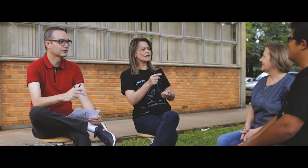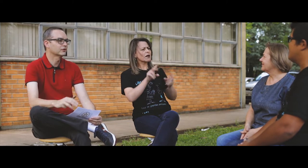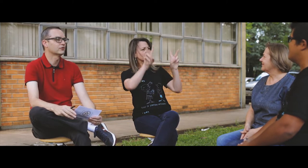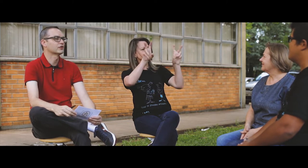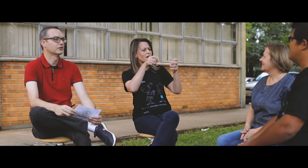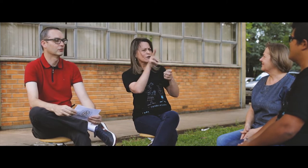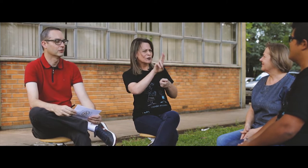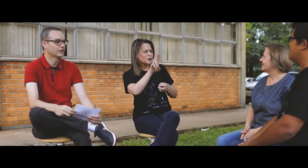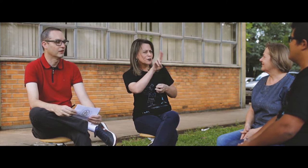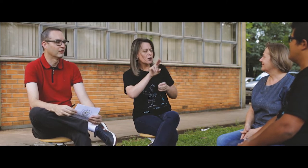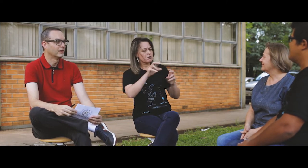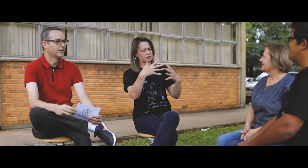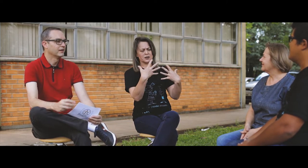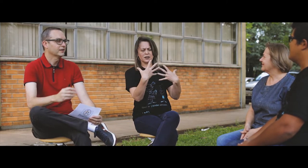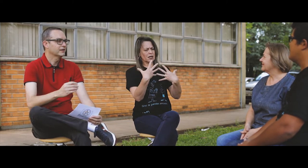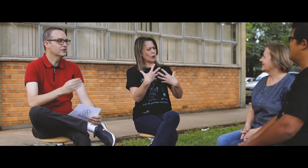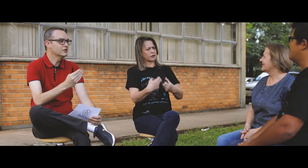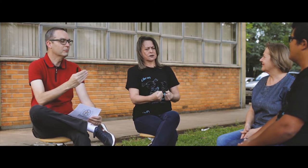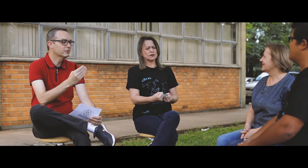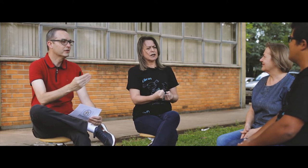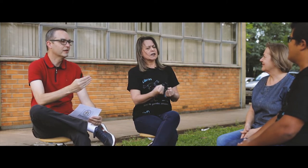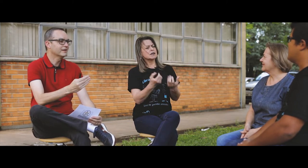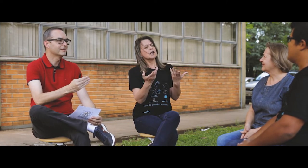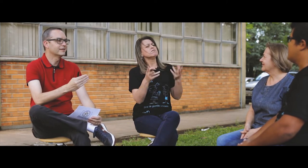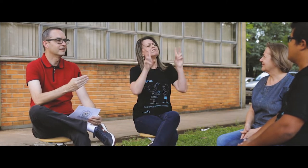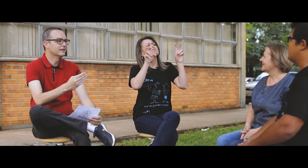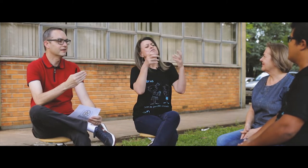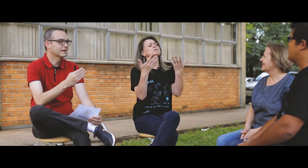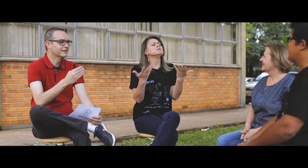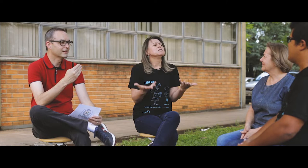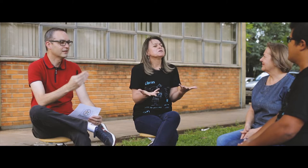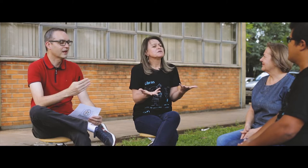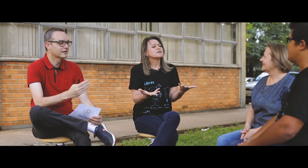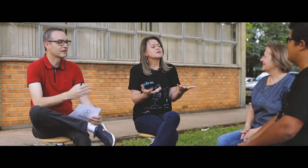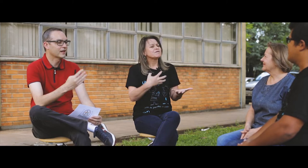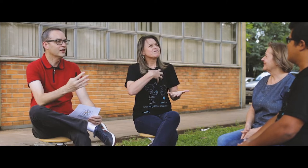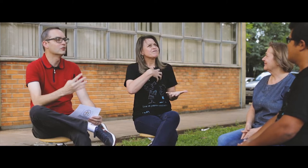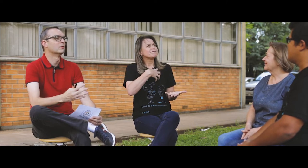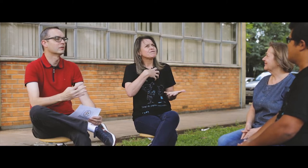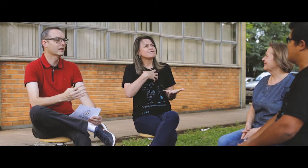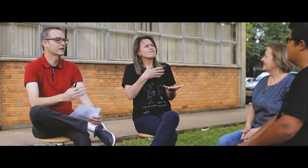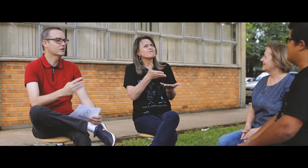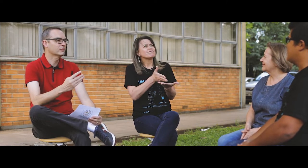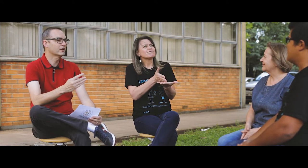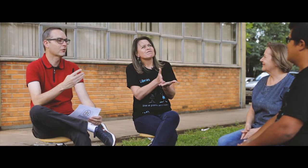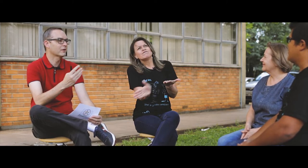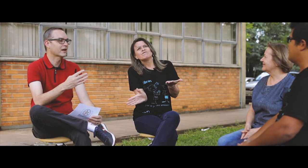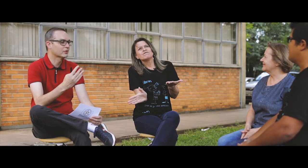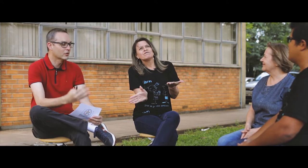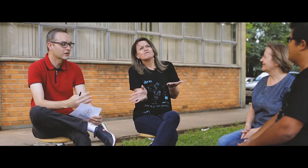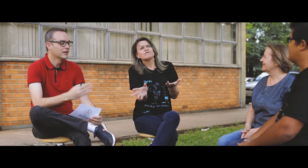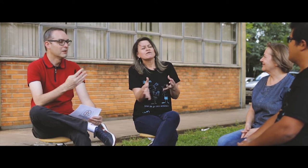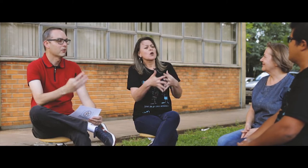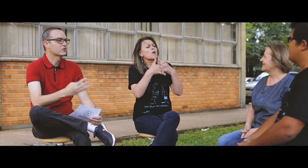você utilizou Elial, que tipo de desalinho, que tipo de complicador pode